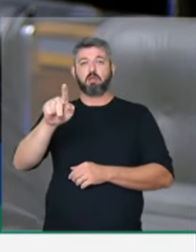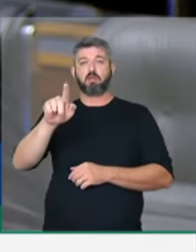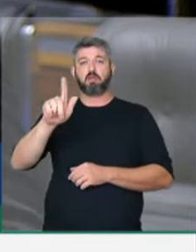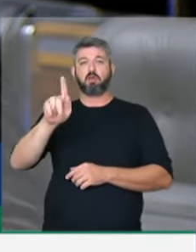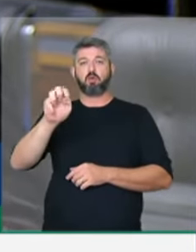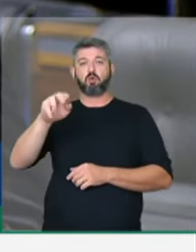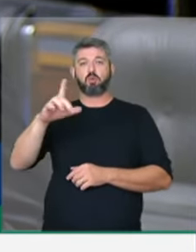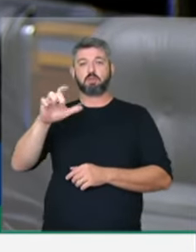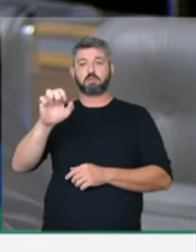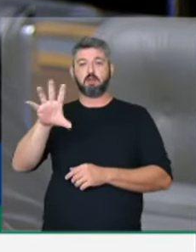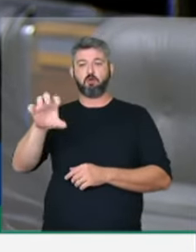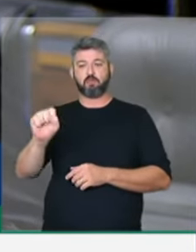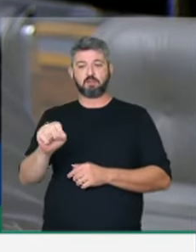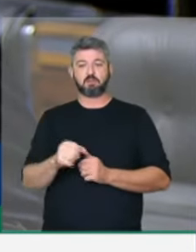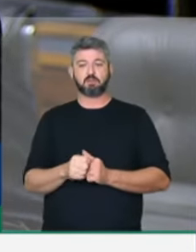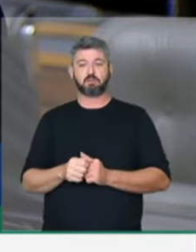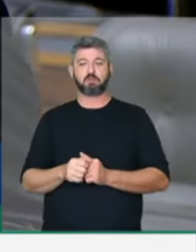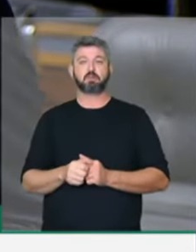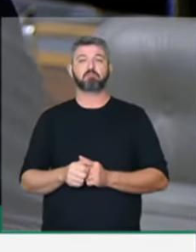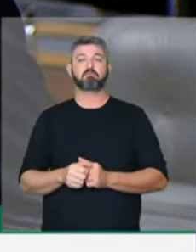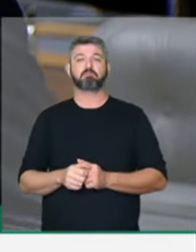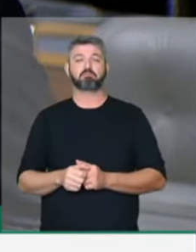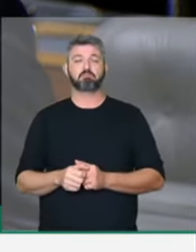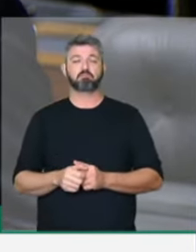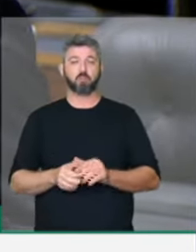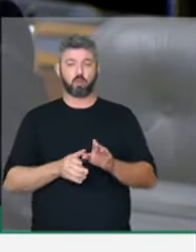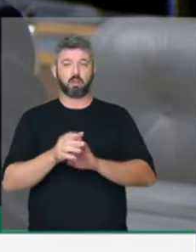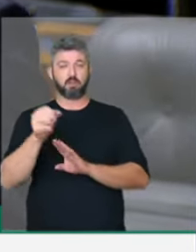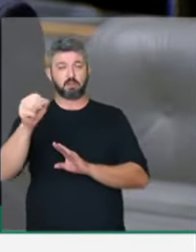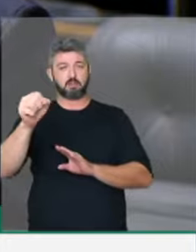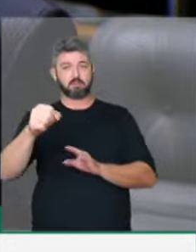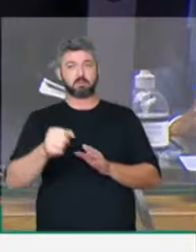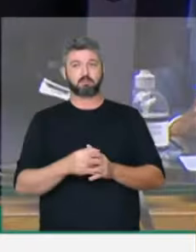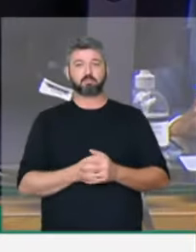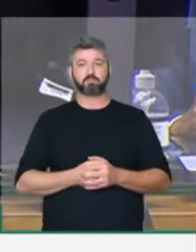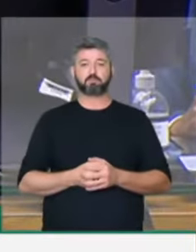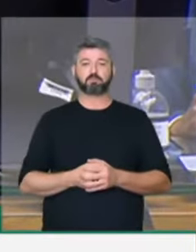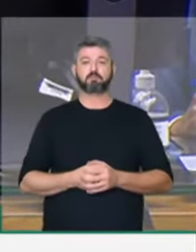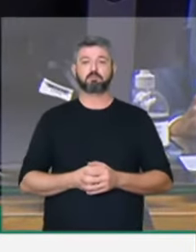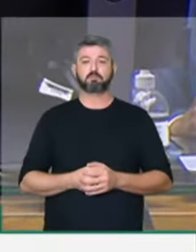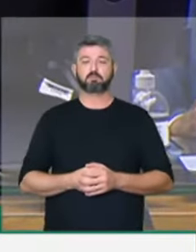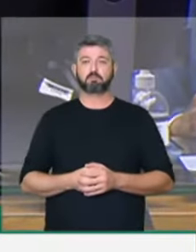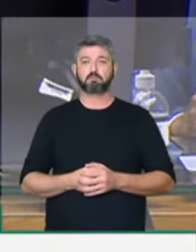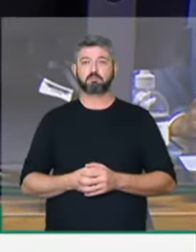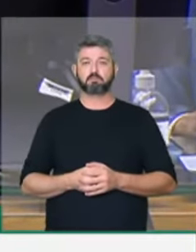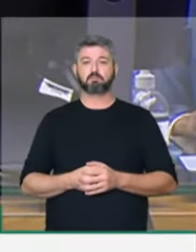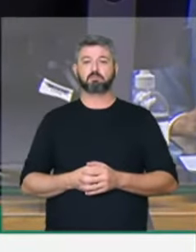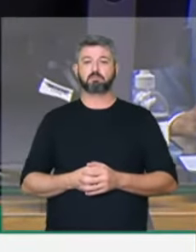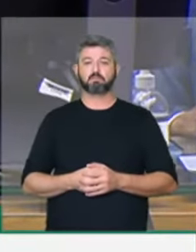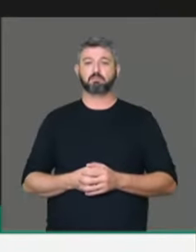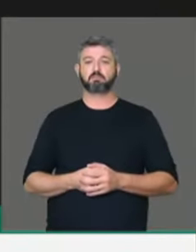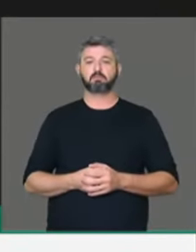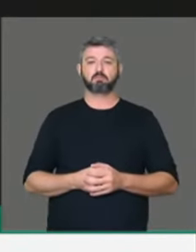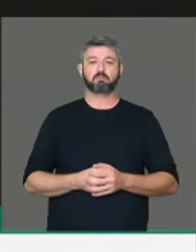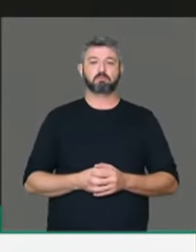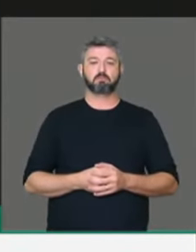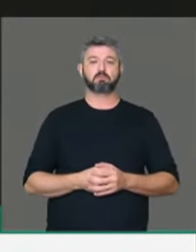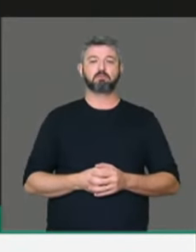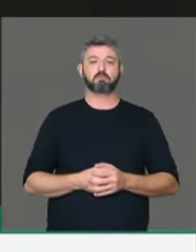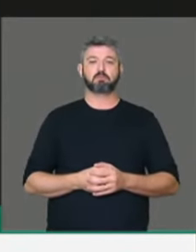PRESIDENTE. -- [DEPUTADO]: SENHOR PRESIDENTE, O DEPUTADO THIAGO DIMAS IRÁORIENTAR PELO SOLIDARIEDADE. -- [PRESIDENTE]: COMO ORIENTA O SOLIDARIEDADE,